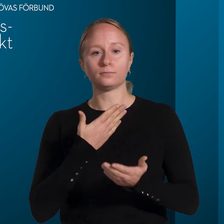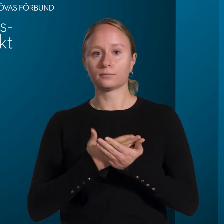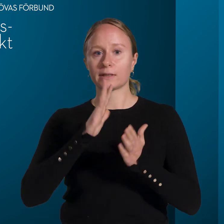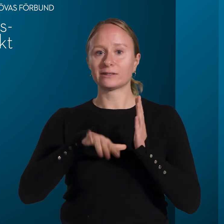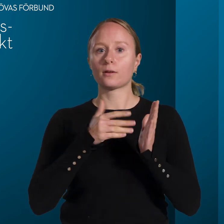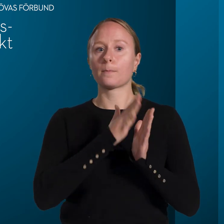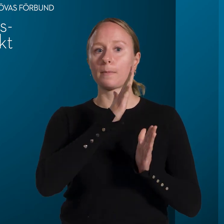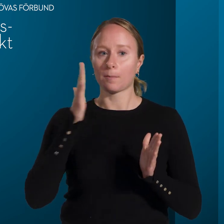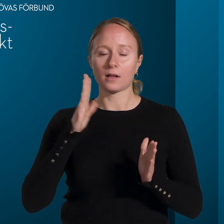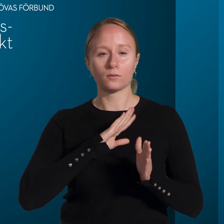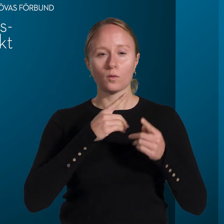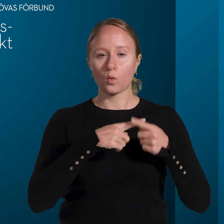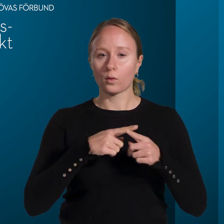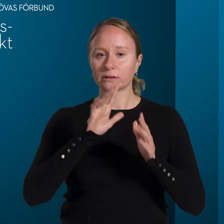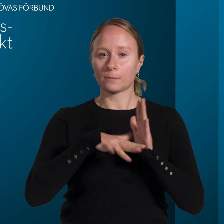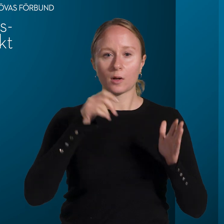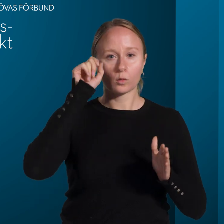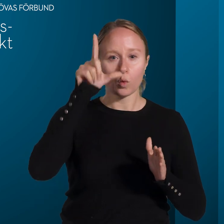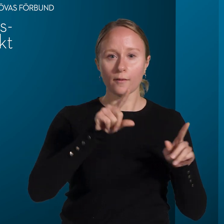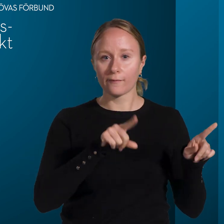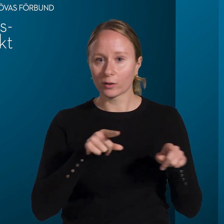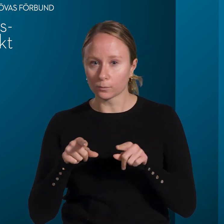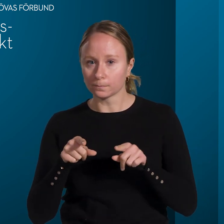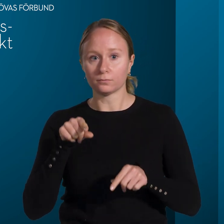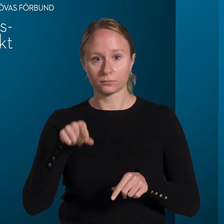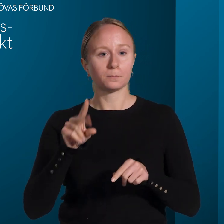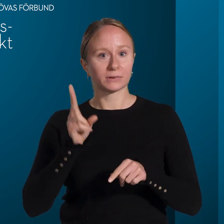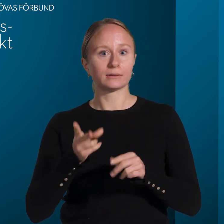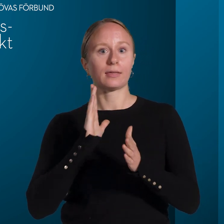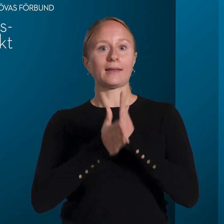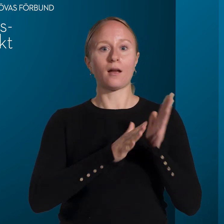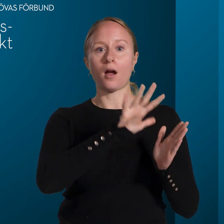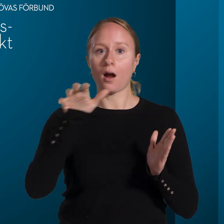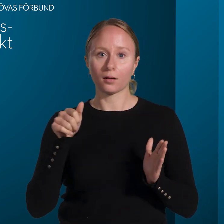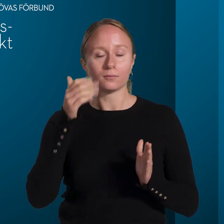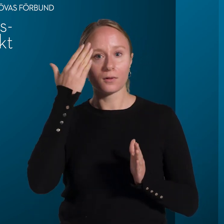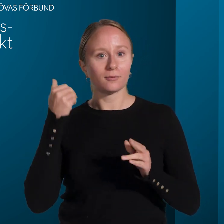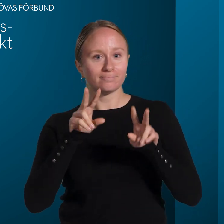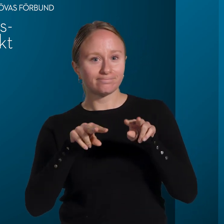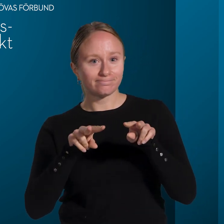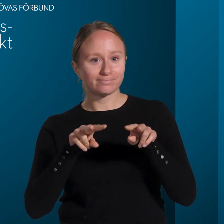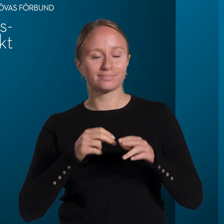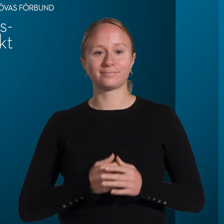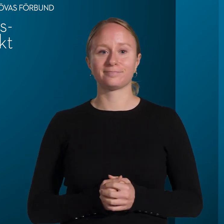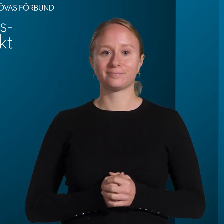då biblioteket spelar in teckenspråkig kultur och gör den tillgänglig för alla.